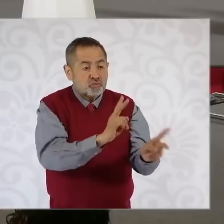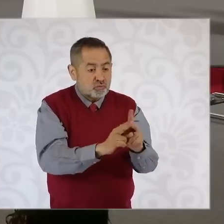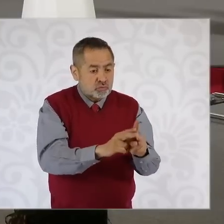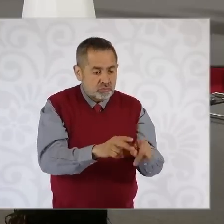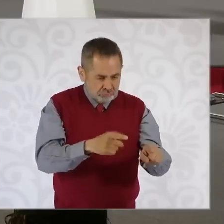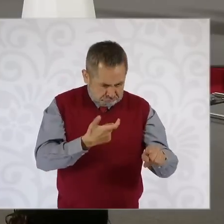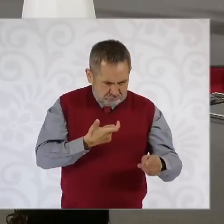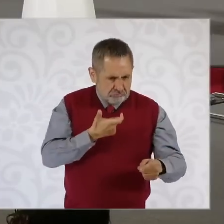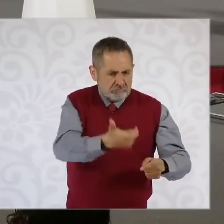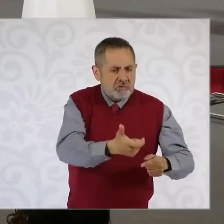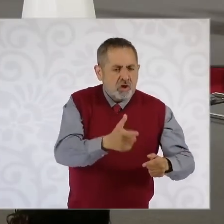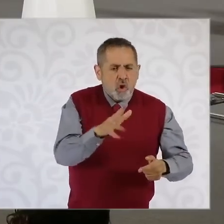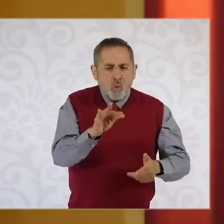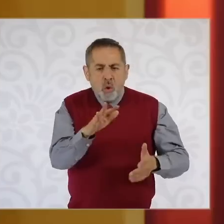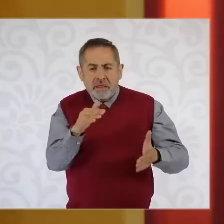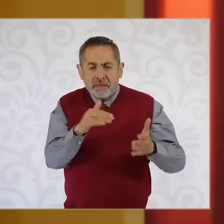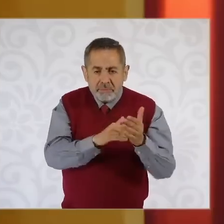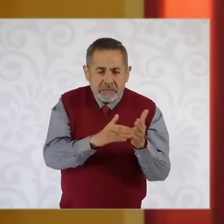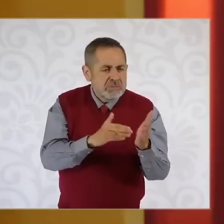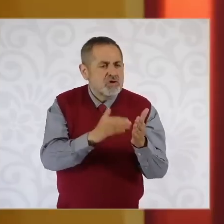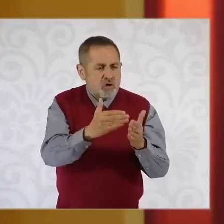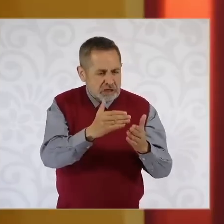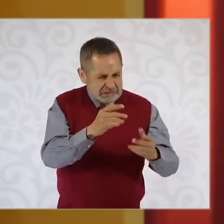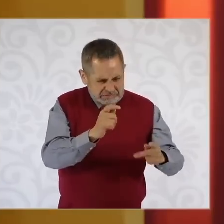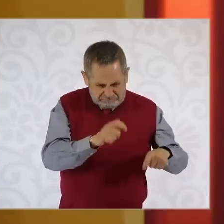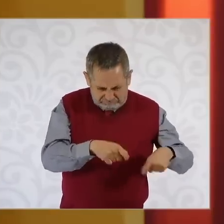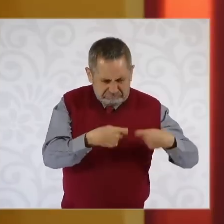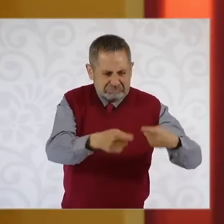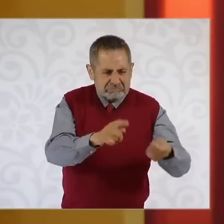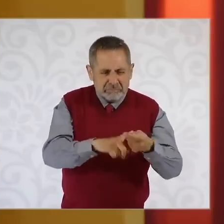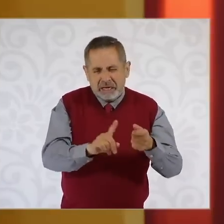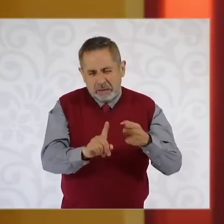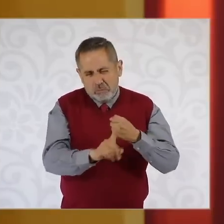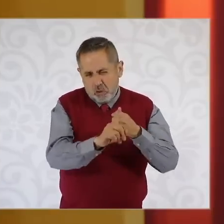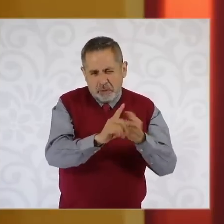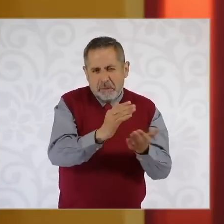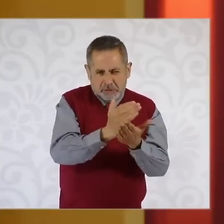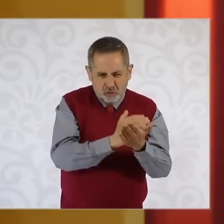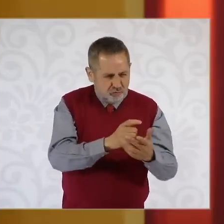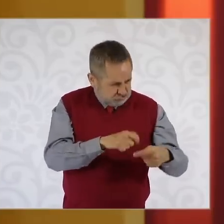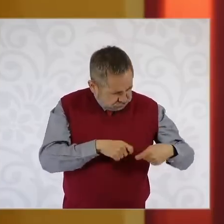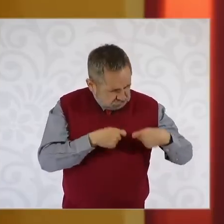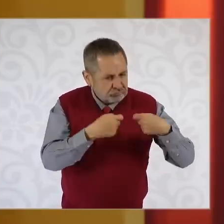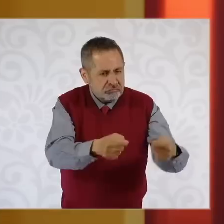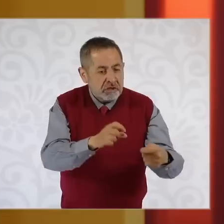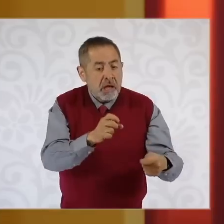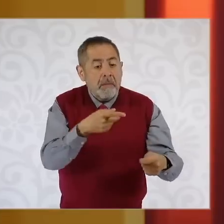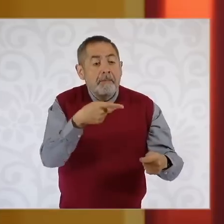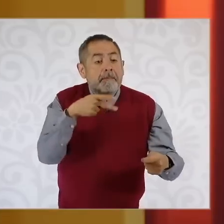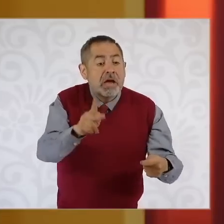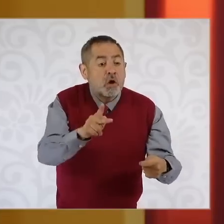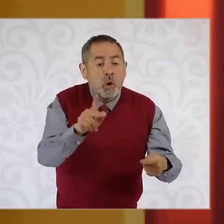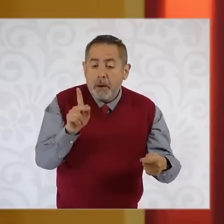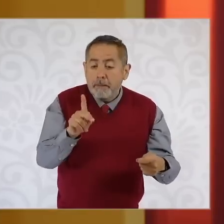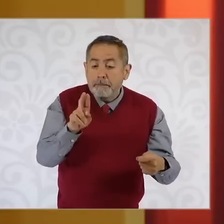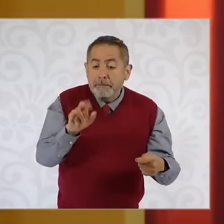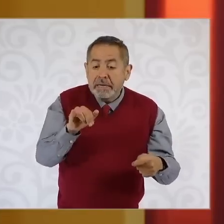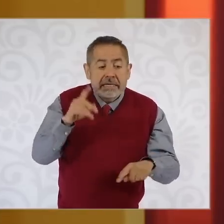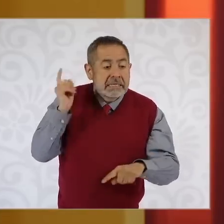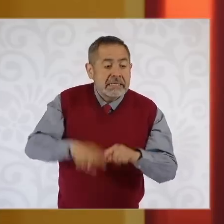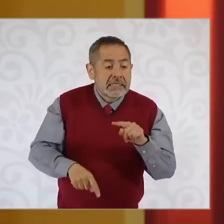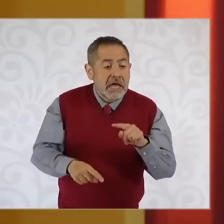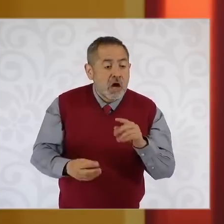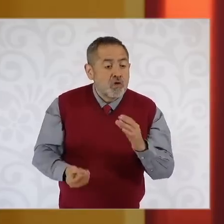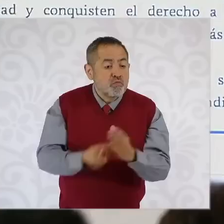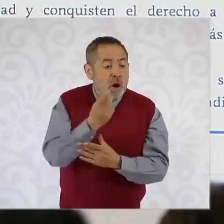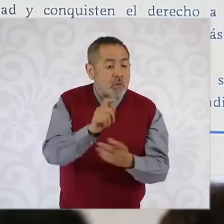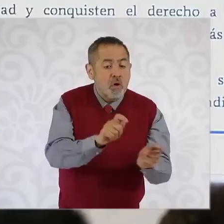prstamo de los 400 millones de dólares para sortear la crisis del 94 el pri entregar la